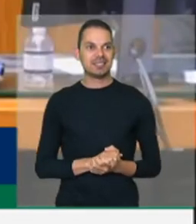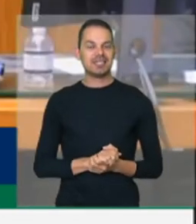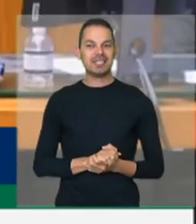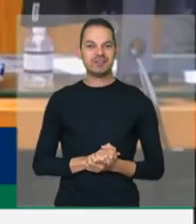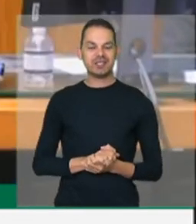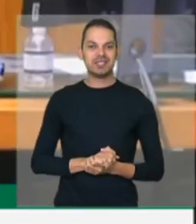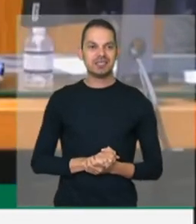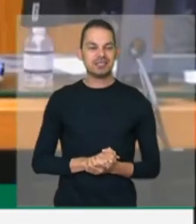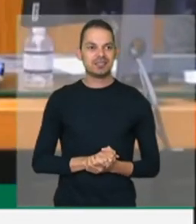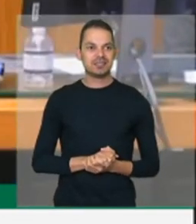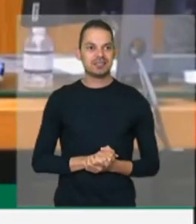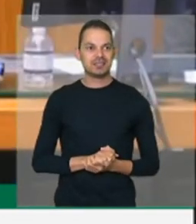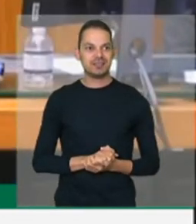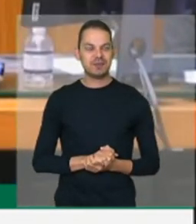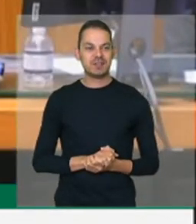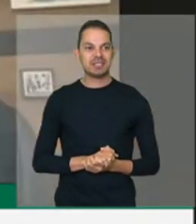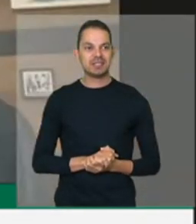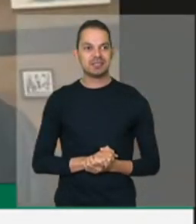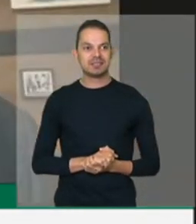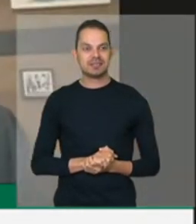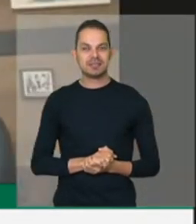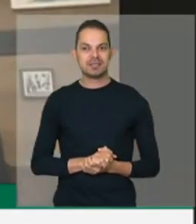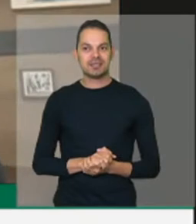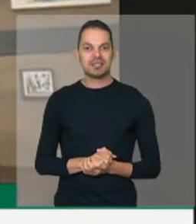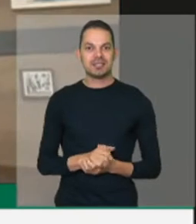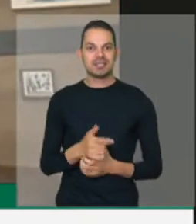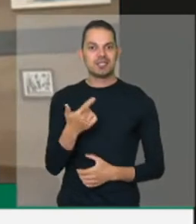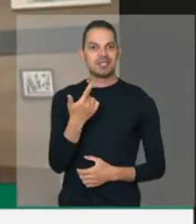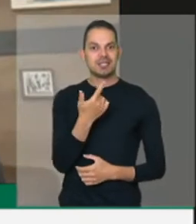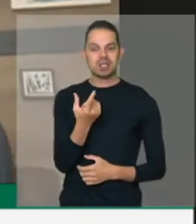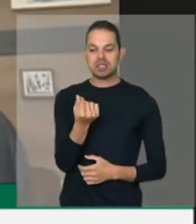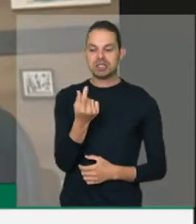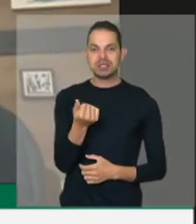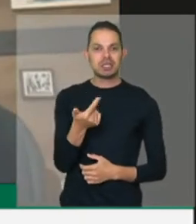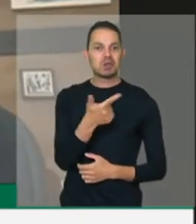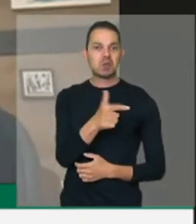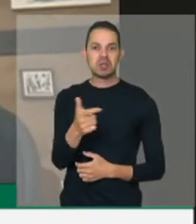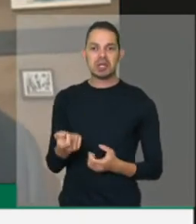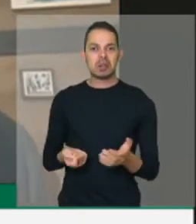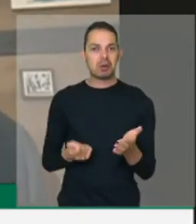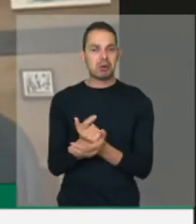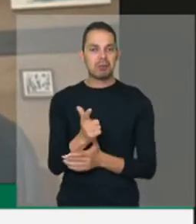VACINA E COM A BARRIGA VAZIA. EU CONCLUO. NÃO TEM SEQUER UM TOSTÃO PARA COMPRAR O BOTIJÃO DE GÁS. NEM PARA